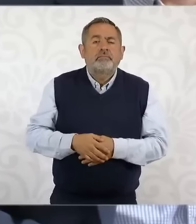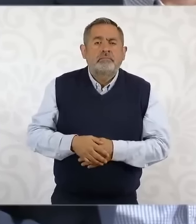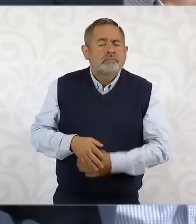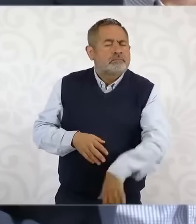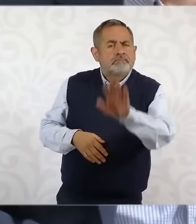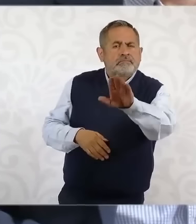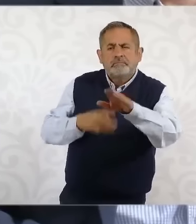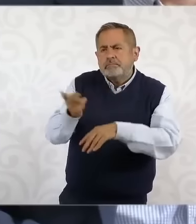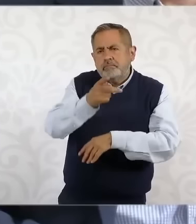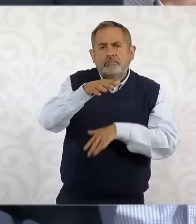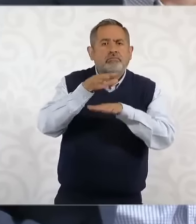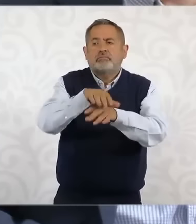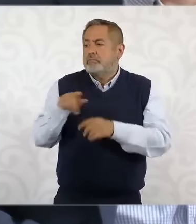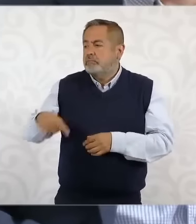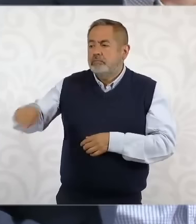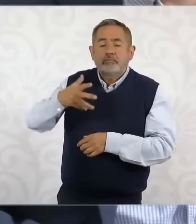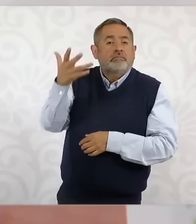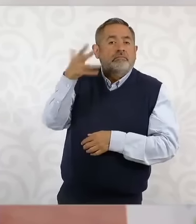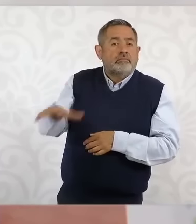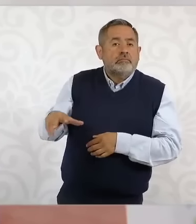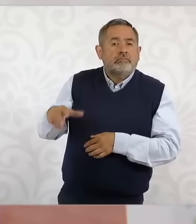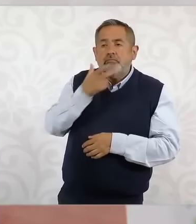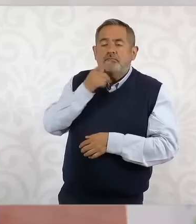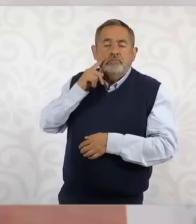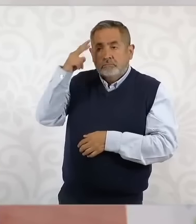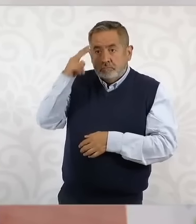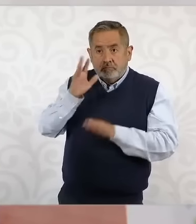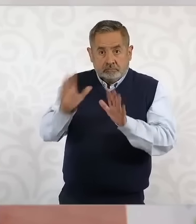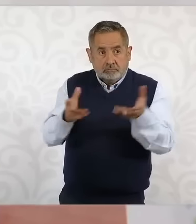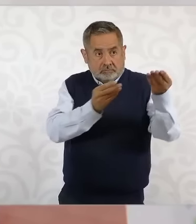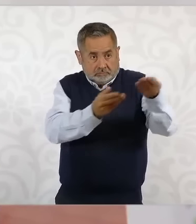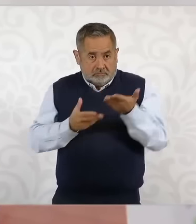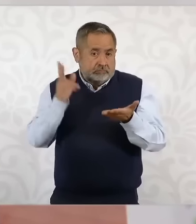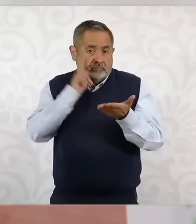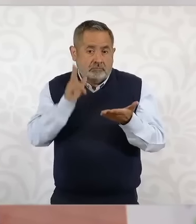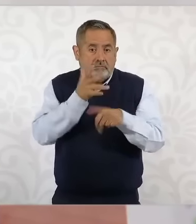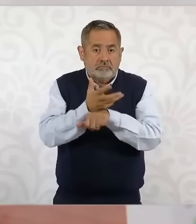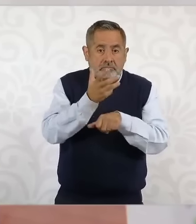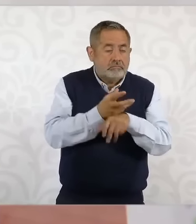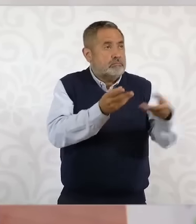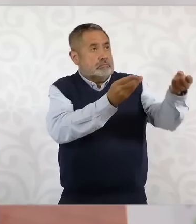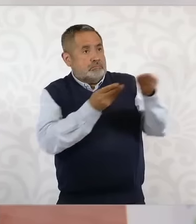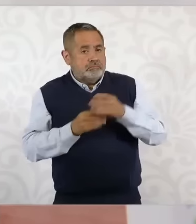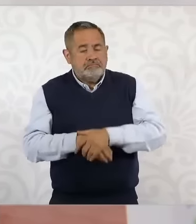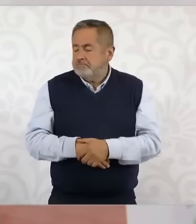eh sobre los 10 mexicanos requeridos. No, no. ¿Ha habido alguna respuesta? No. Muy bien. Se envió la